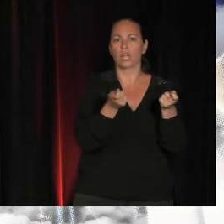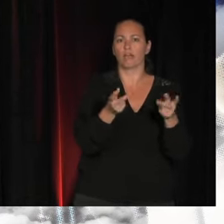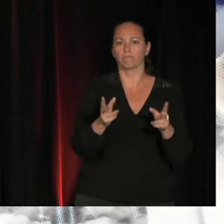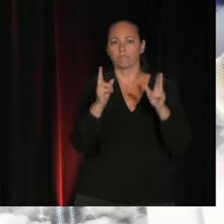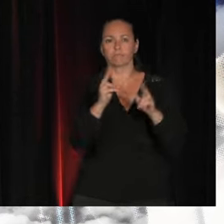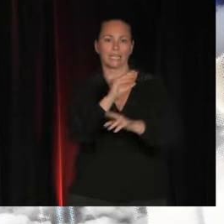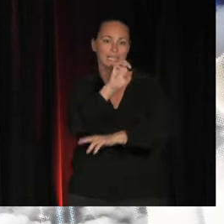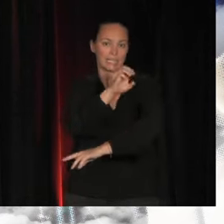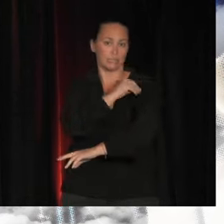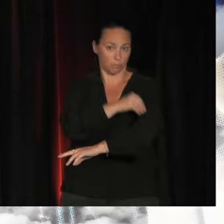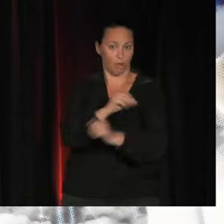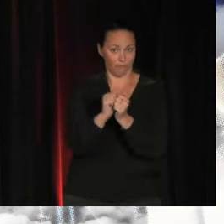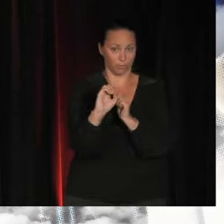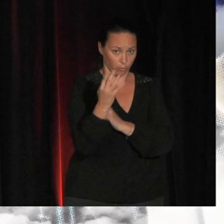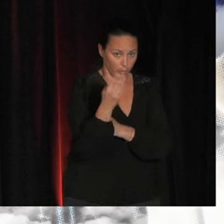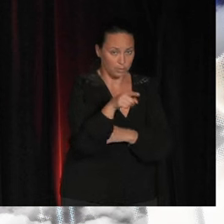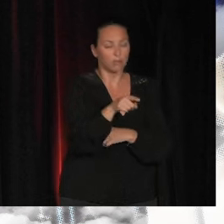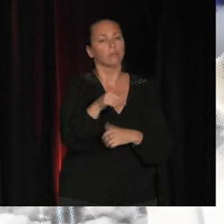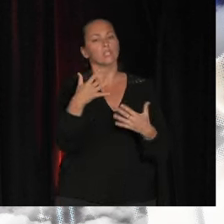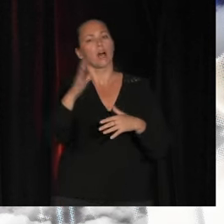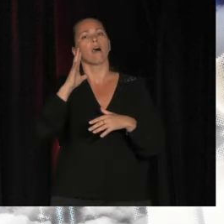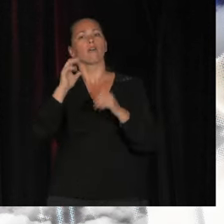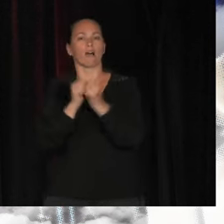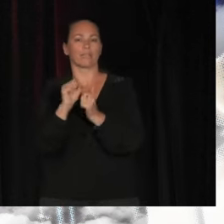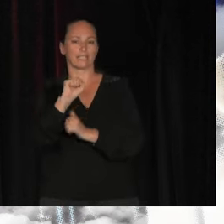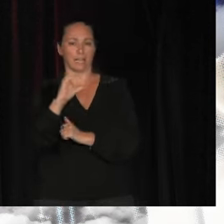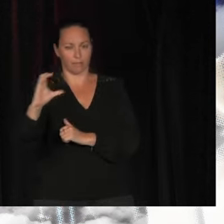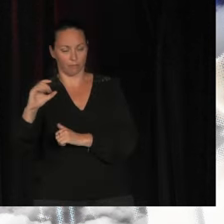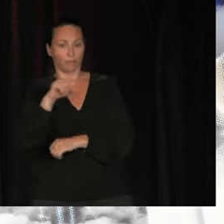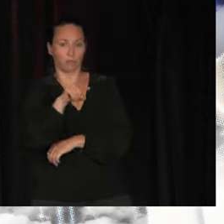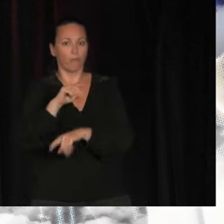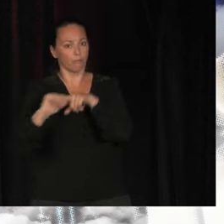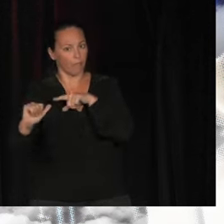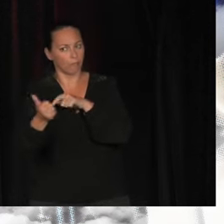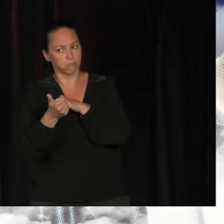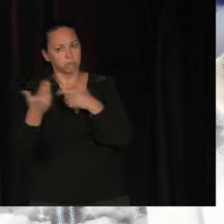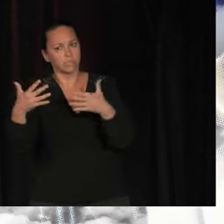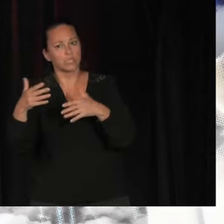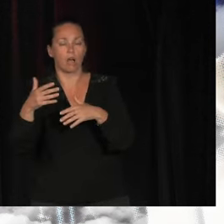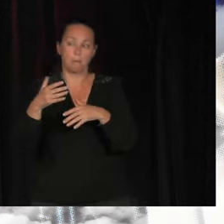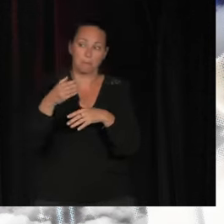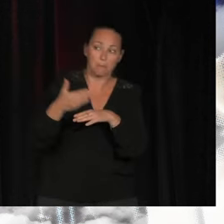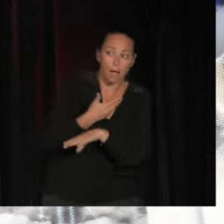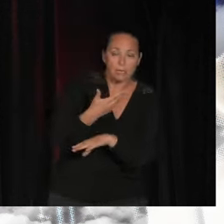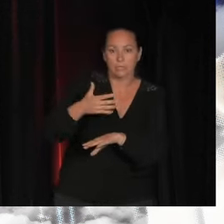C'est vrai qu'ils avaient déjà fait des choses avec StarCraft, ça s'est plus ou moins bien passé, on en parle dans l'épisode.